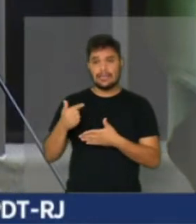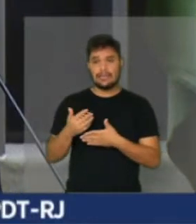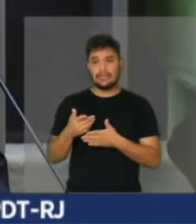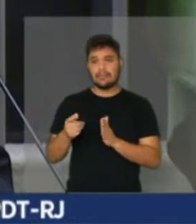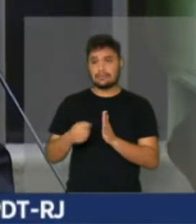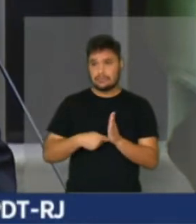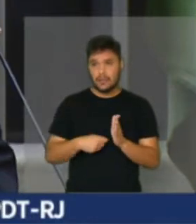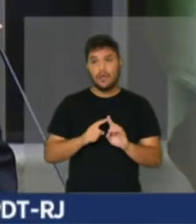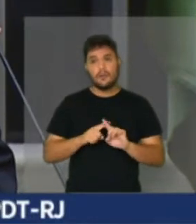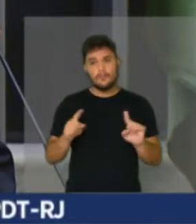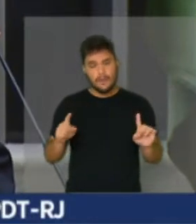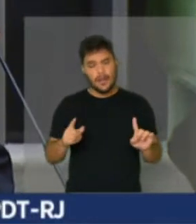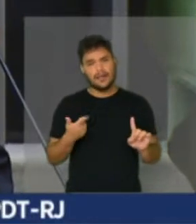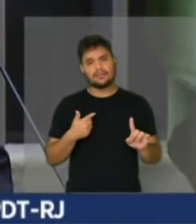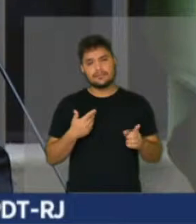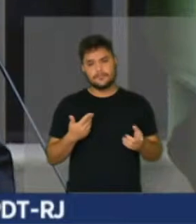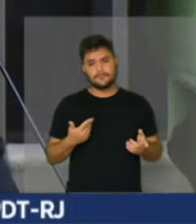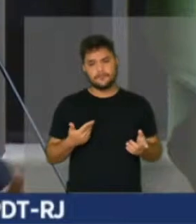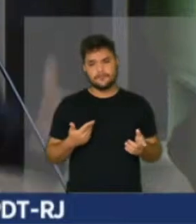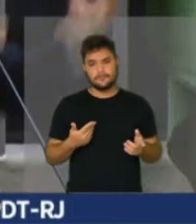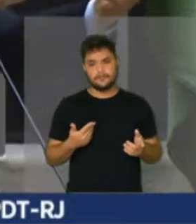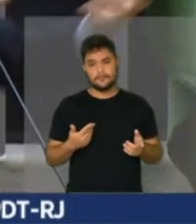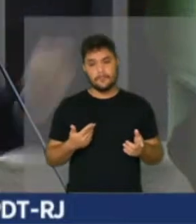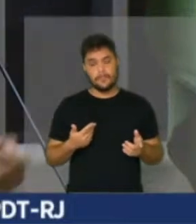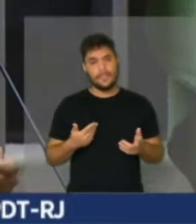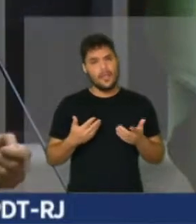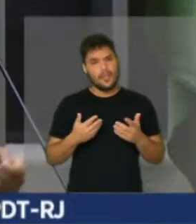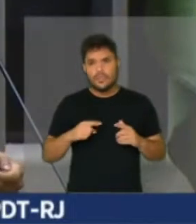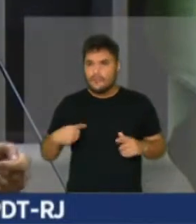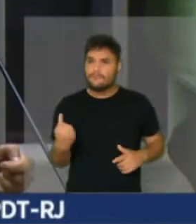VAMOS NOS ESFORÇAR PARA PELO MENOS, ESSE REQUERIMENTO, QUE PODERÁSER APROVADO COM O